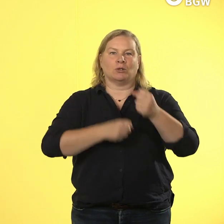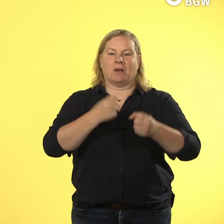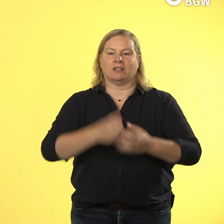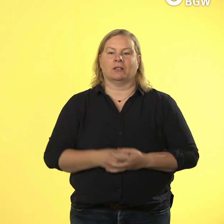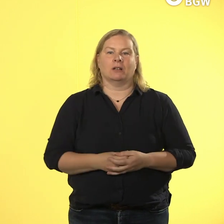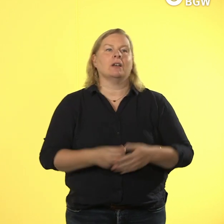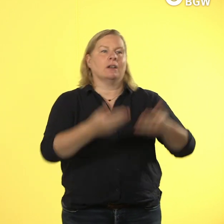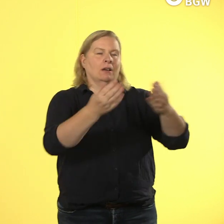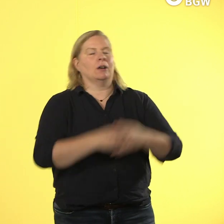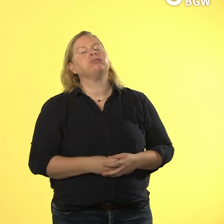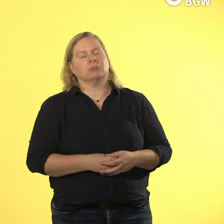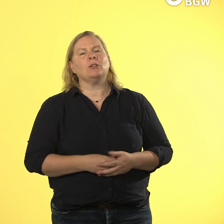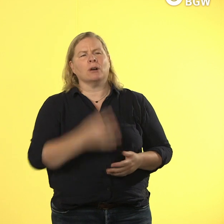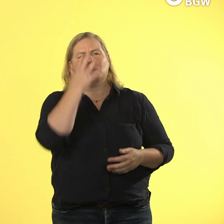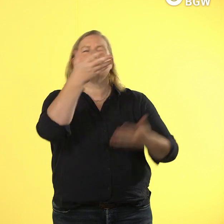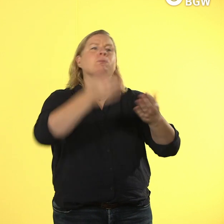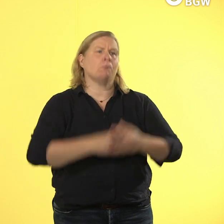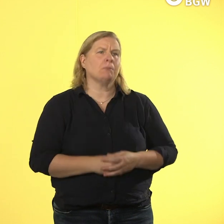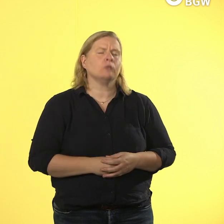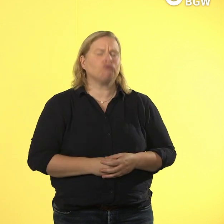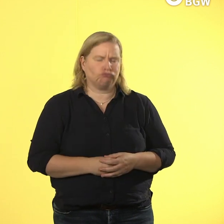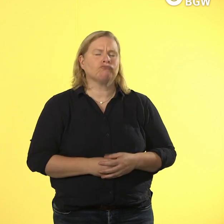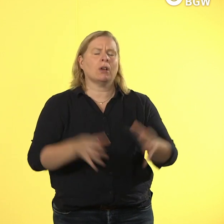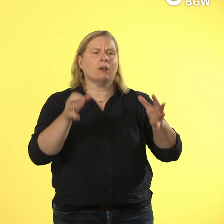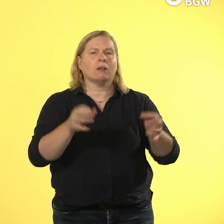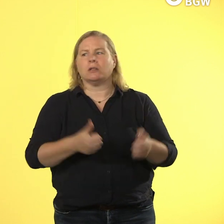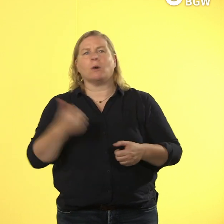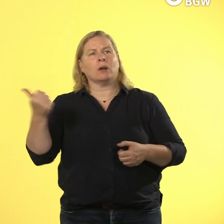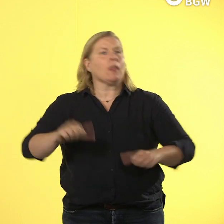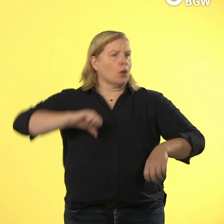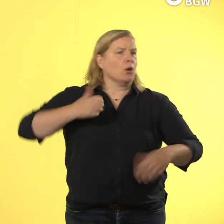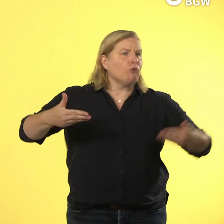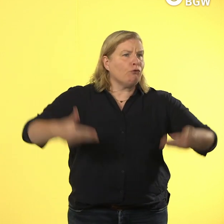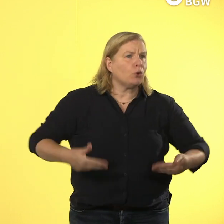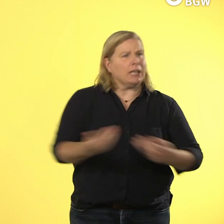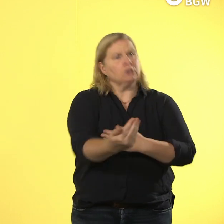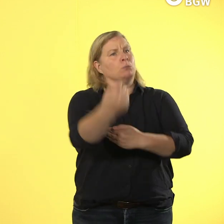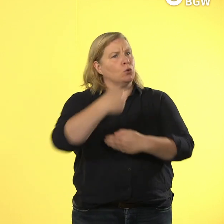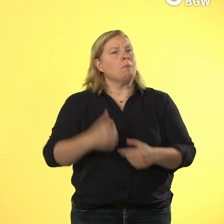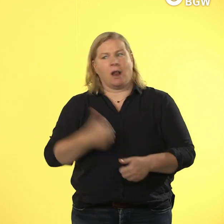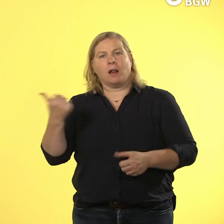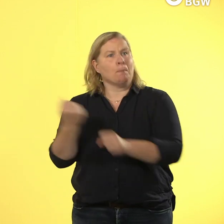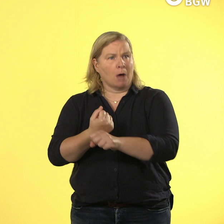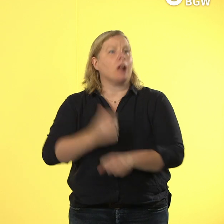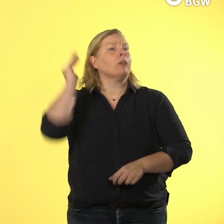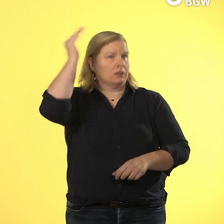bei Herrn Lehmkuhl im Frühdienst machen. Der soll mal herkommen." Das ist in der Theorie gut, aber in der Praxis kannst du das vergessen. Dann bleibt mein Selbstbild stabil.